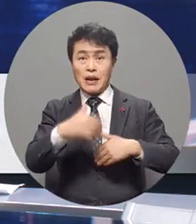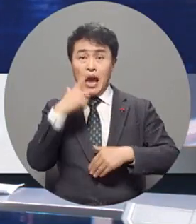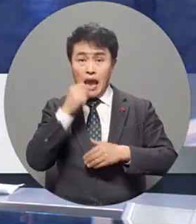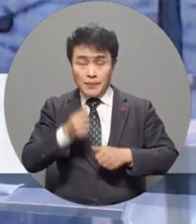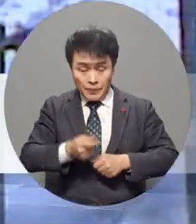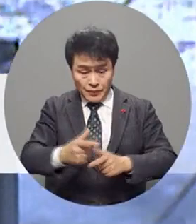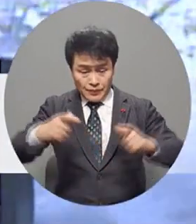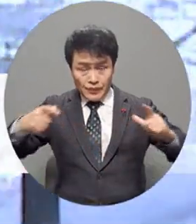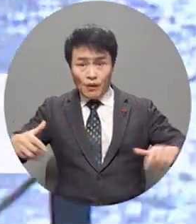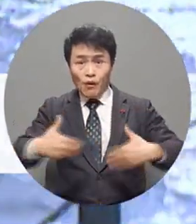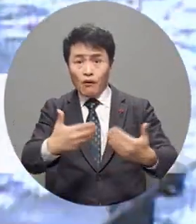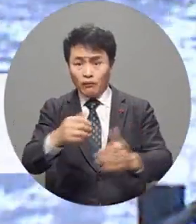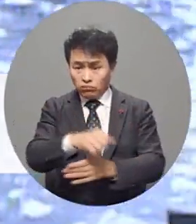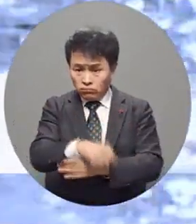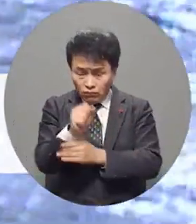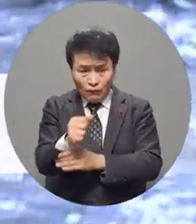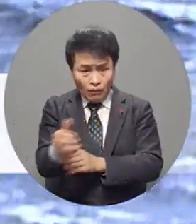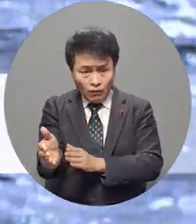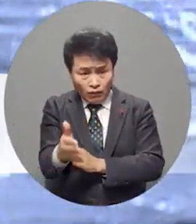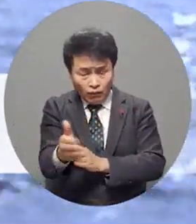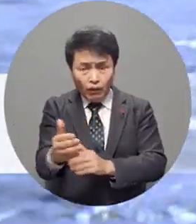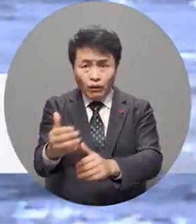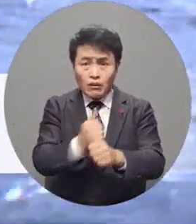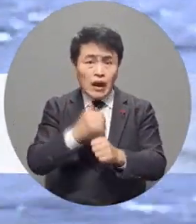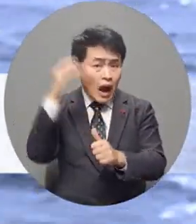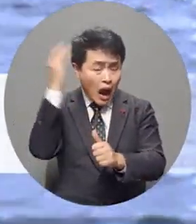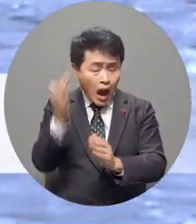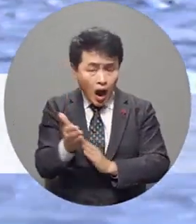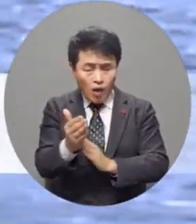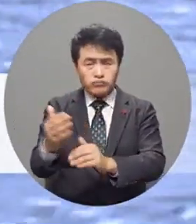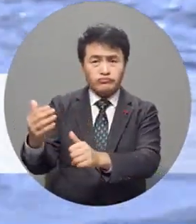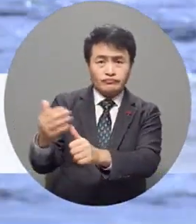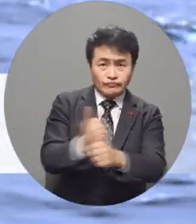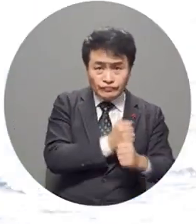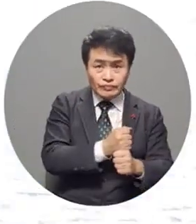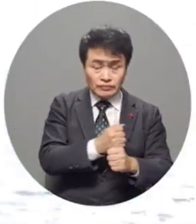(앵커) 일본 수산청은 규슈 남서부에 일본배타적 경제수협에서 허가 없이 조업했다며